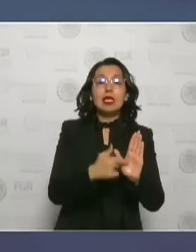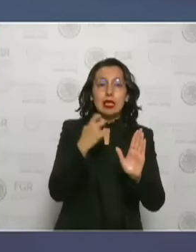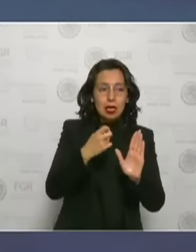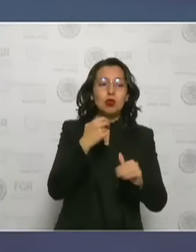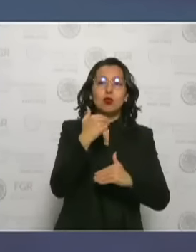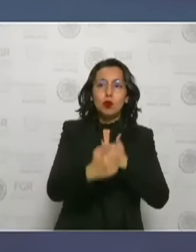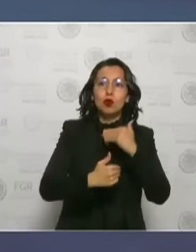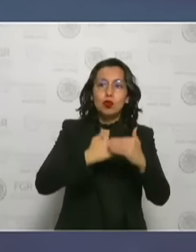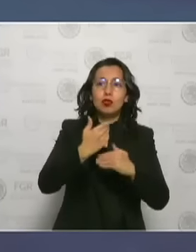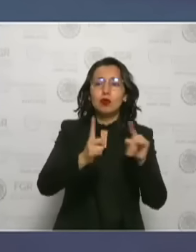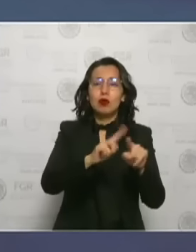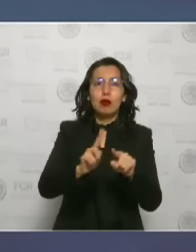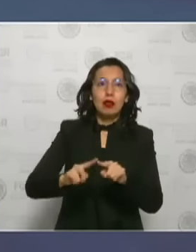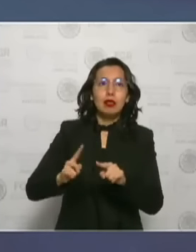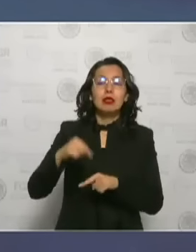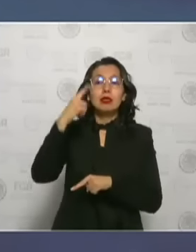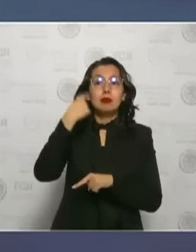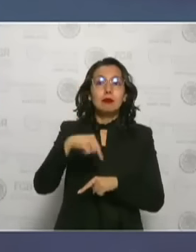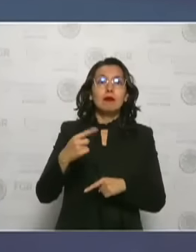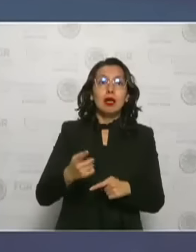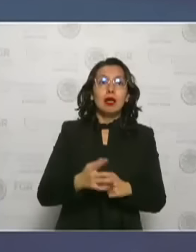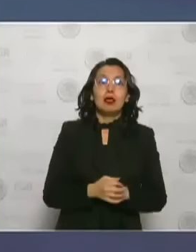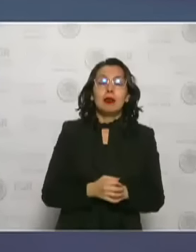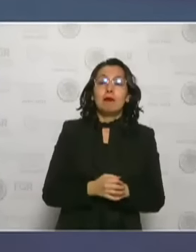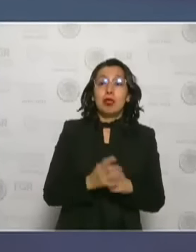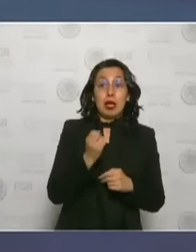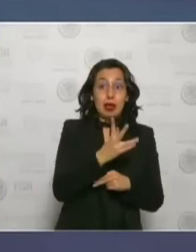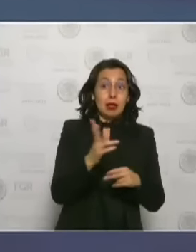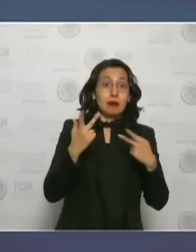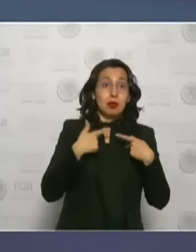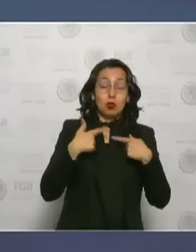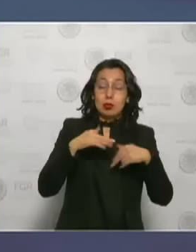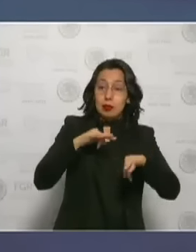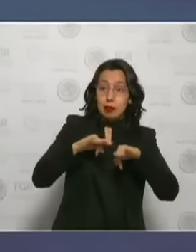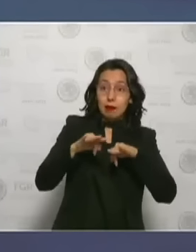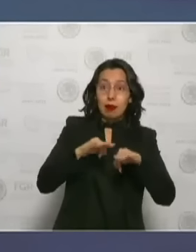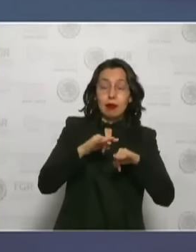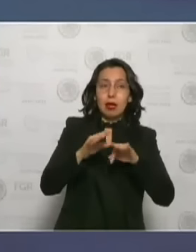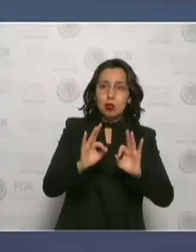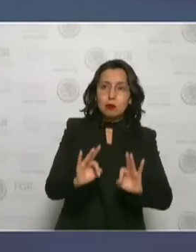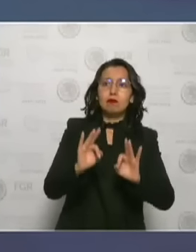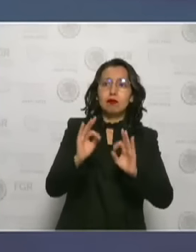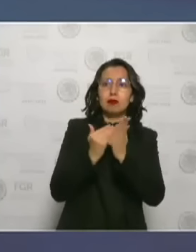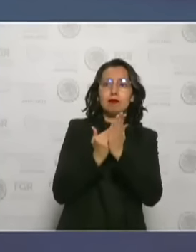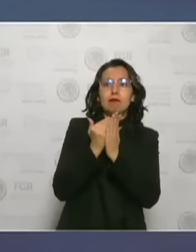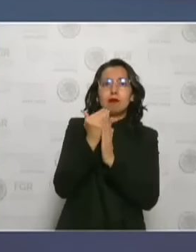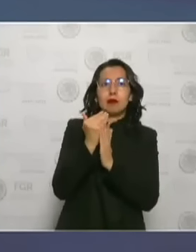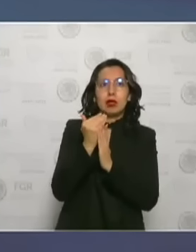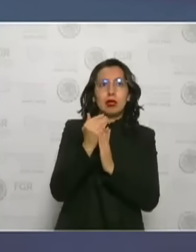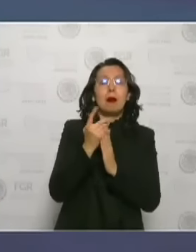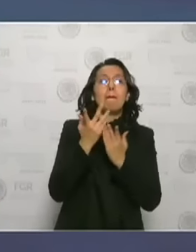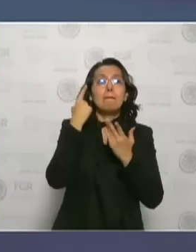que garanticen el desempeño óptimo del personal sustantivo, brindando certeza y estabilidad.